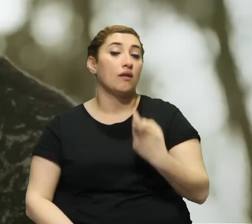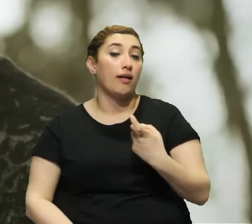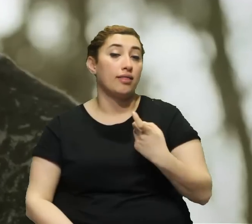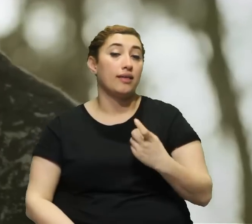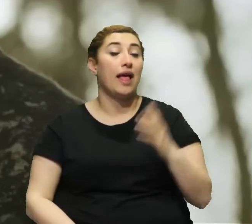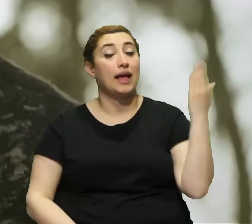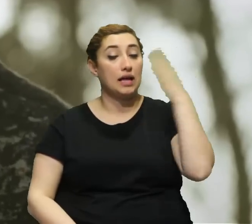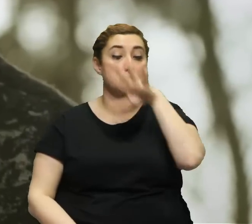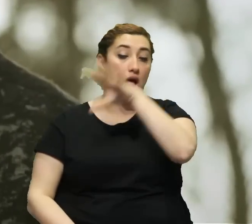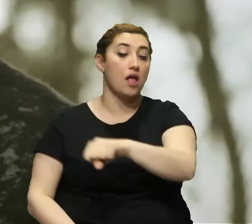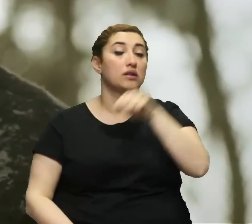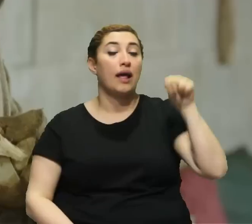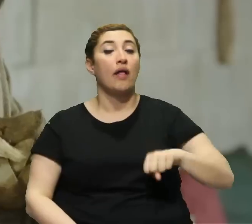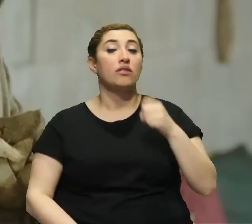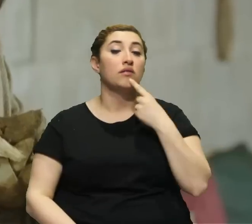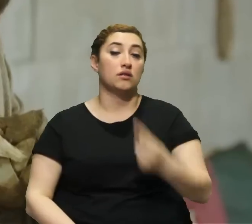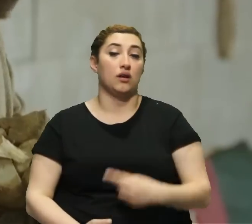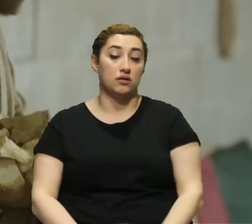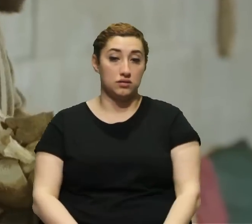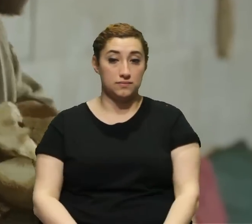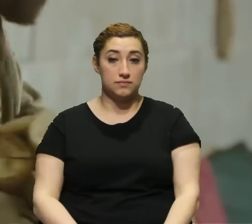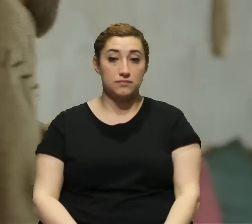...varın alın, gelin deyi.